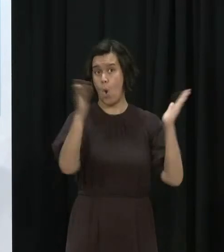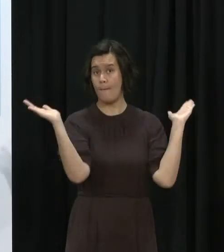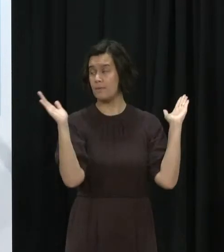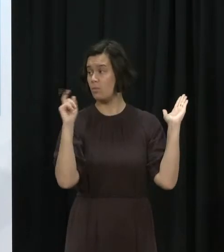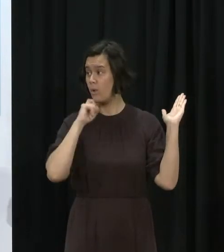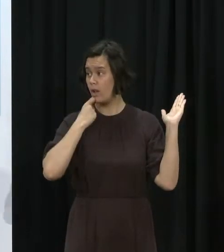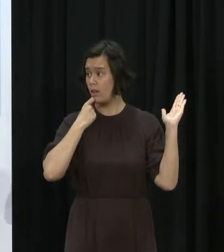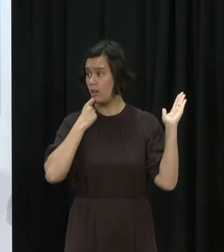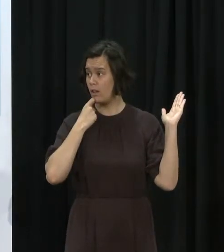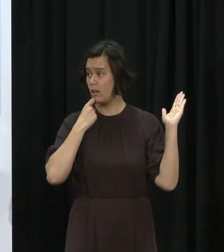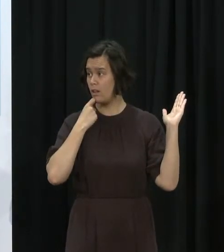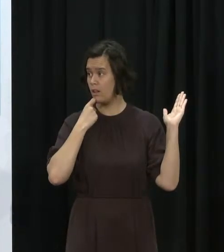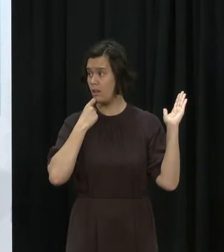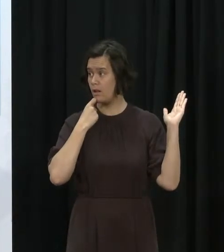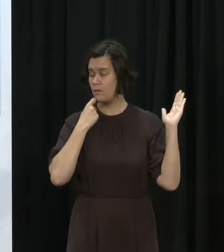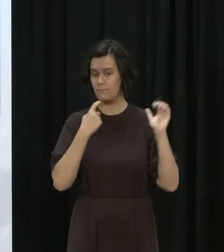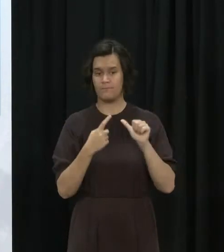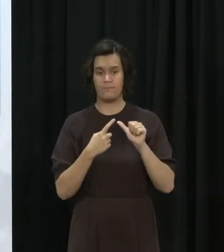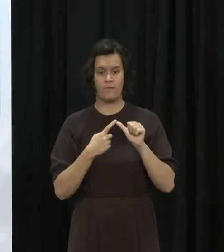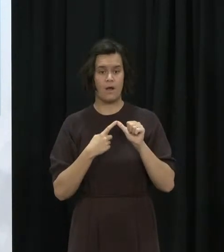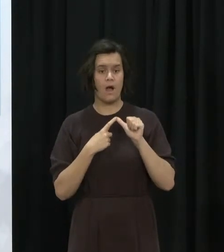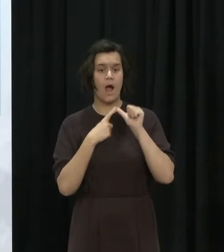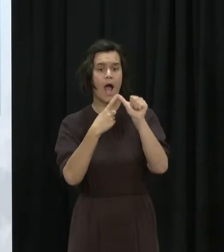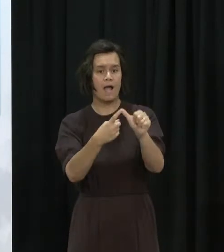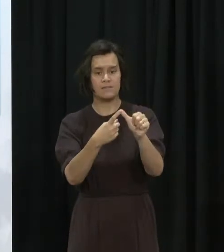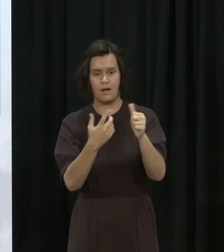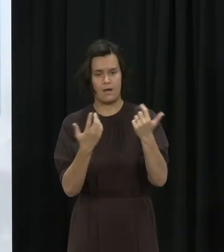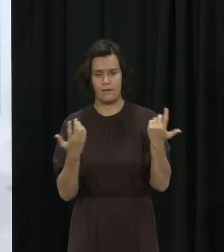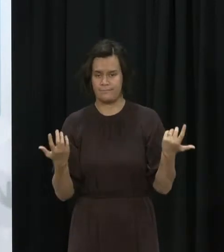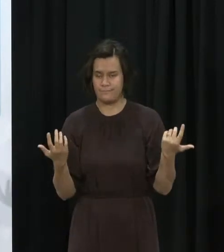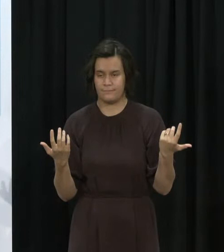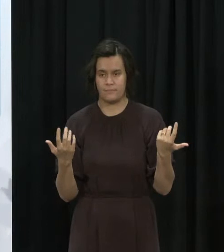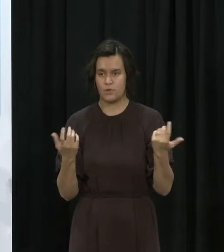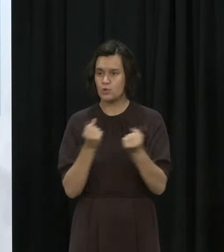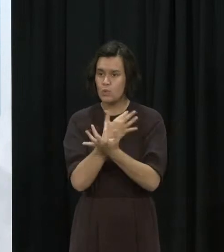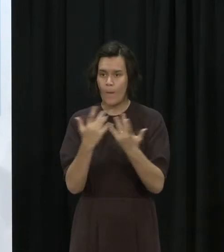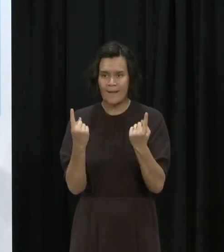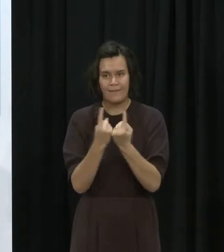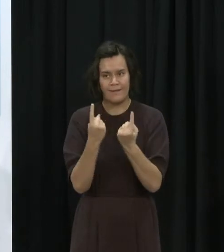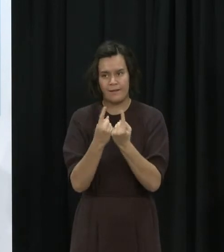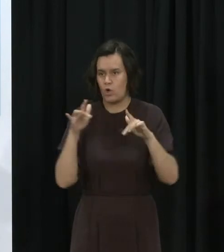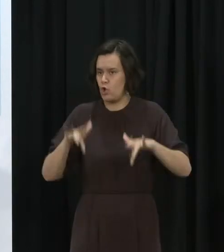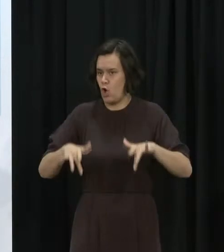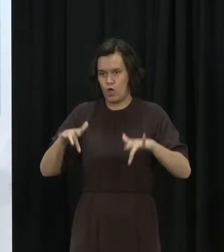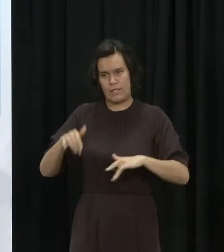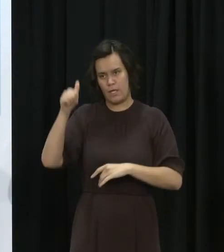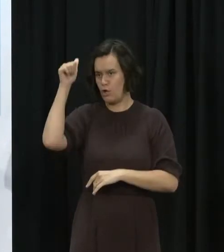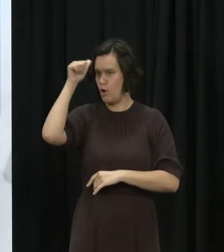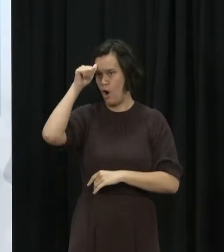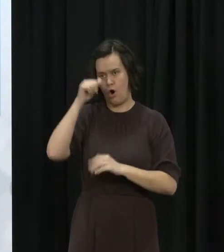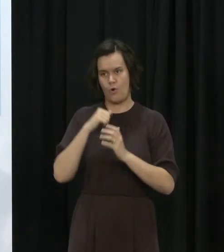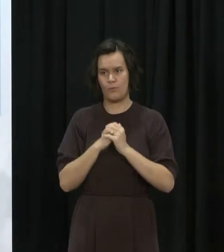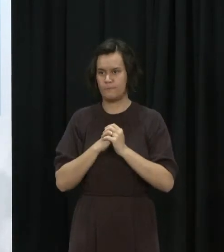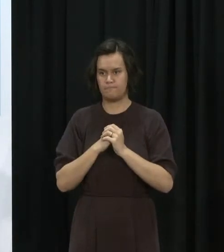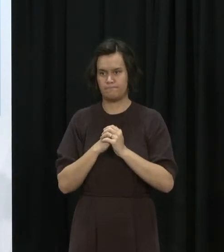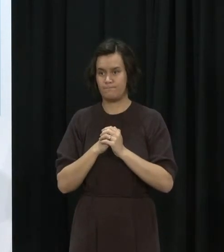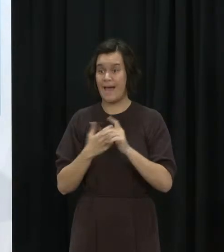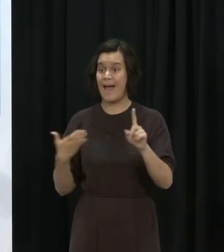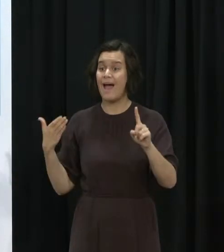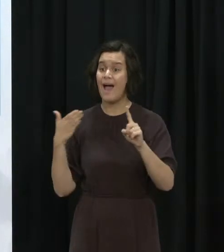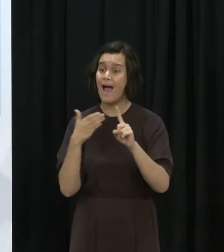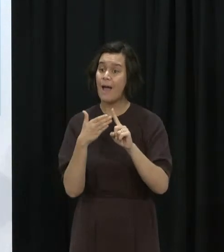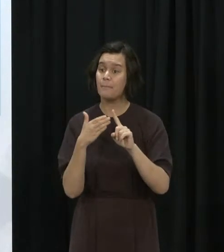ake i te 90% o te wairua